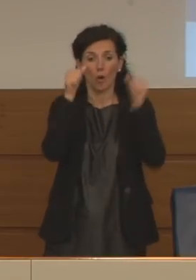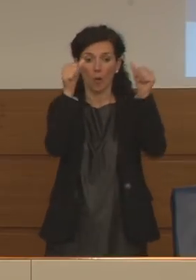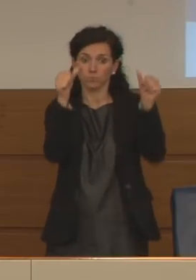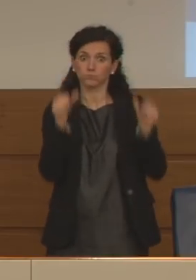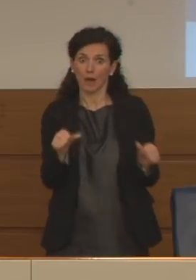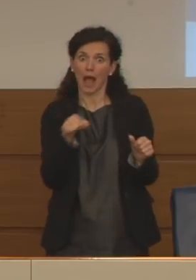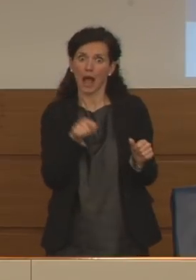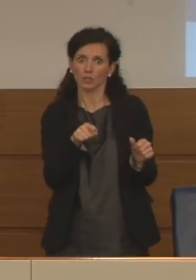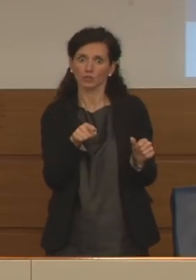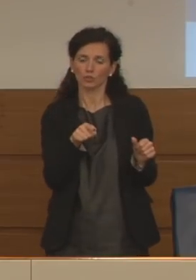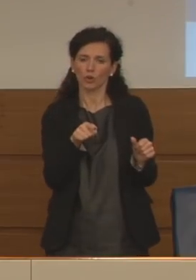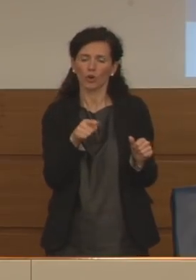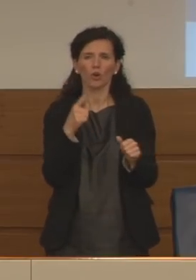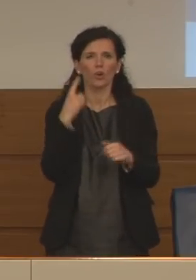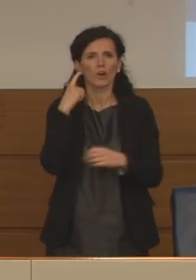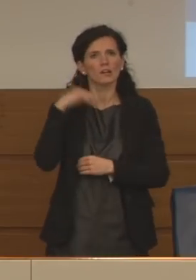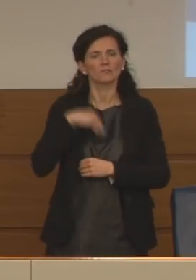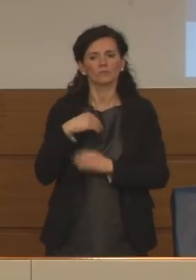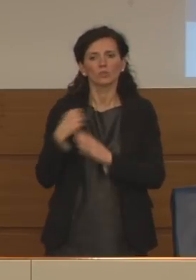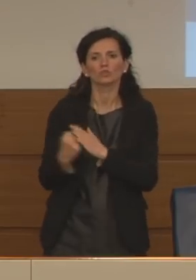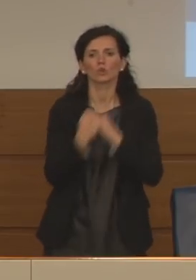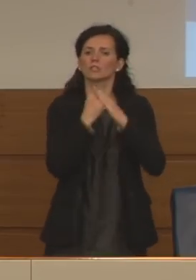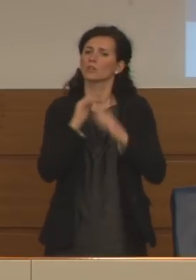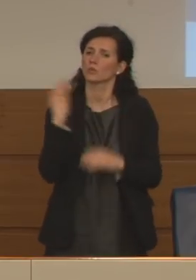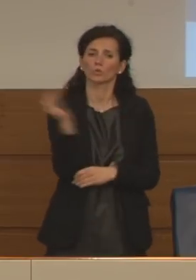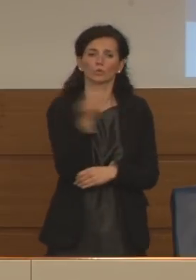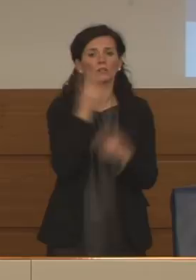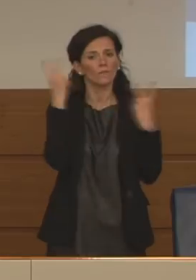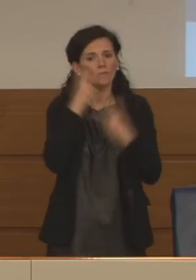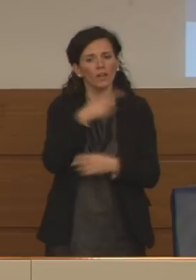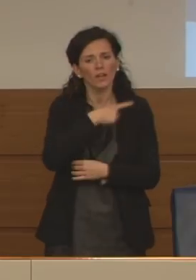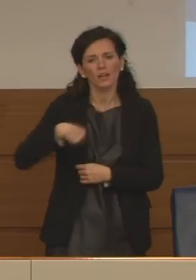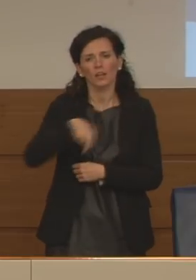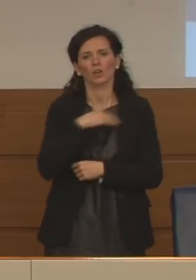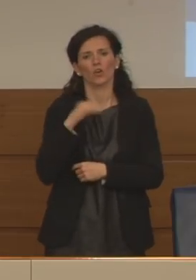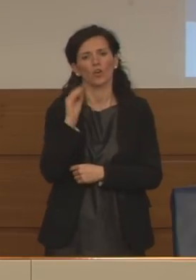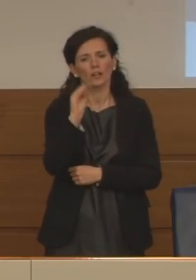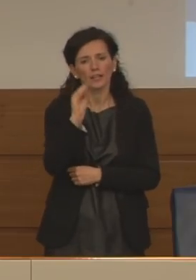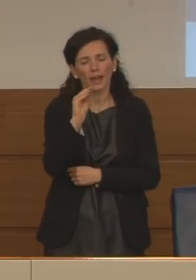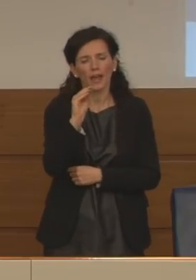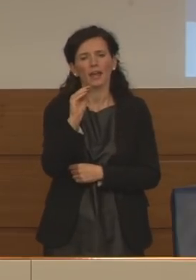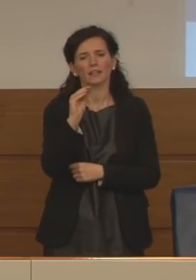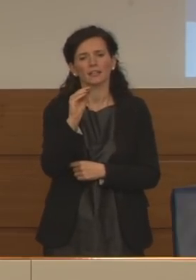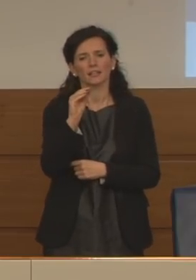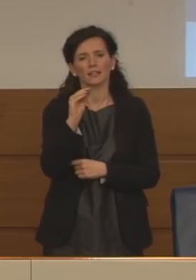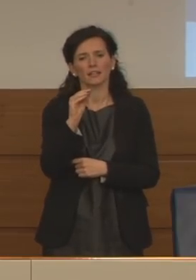abbiano il sostegno di tutti, perché stiamo davvero chiedendo a migliaia di